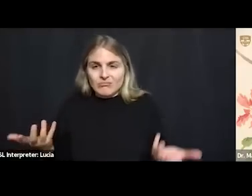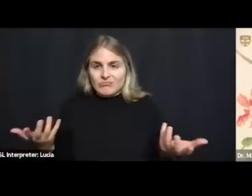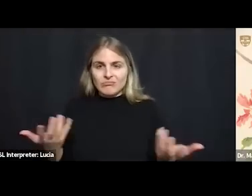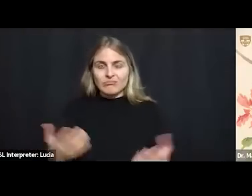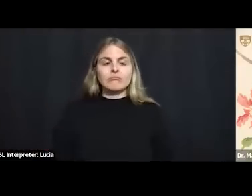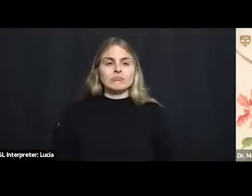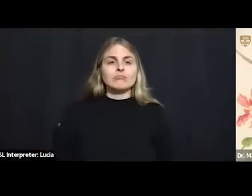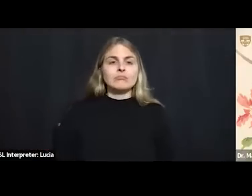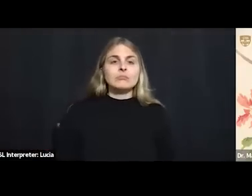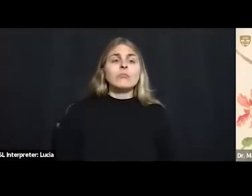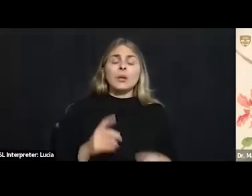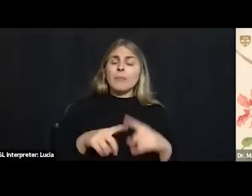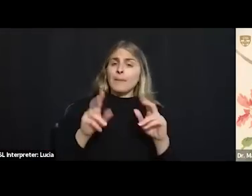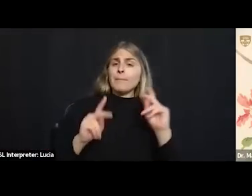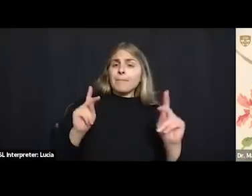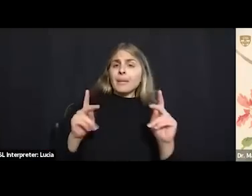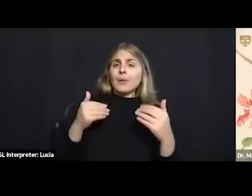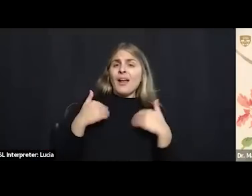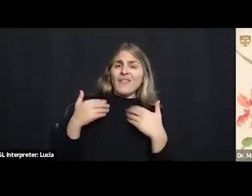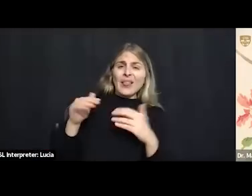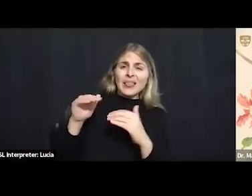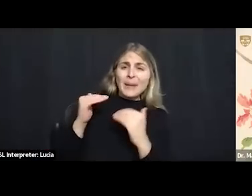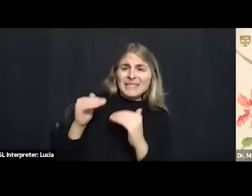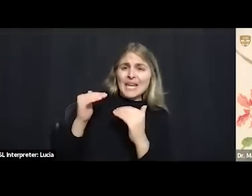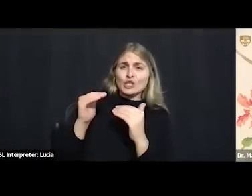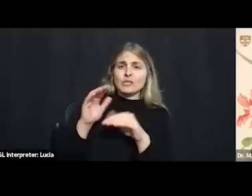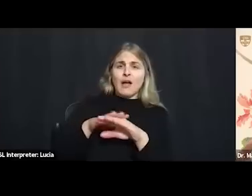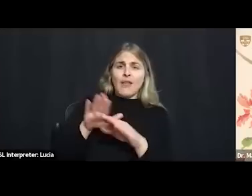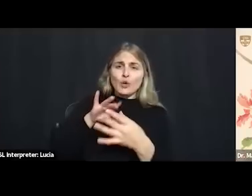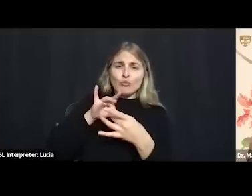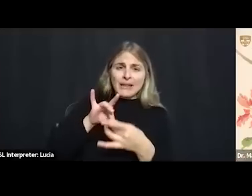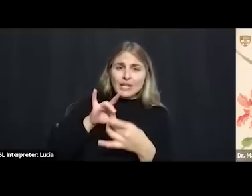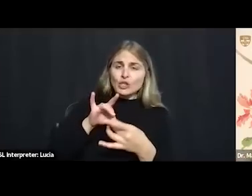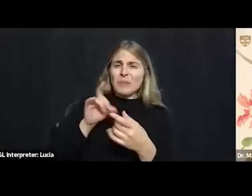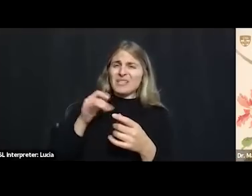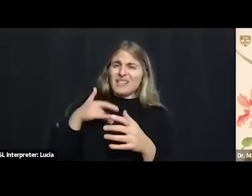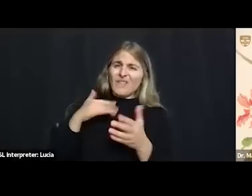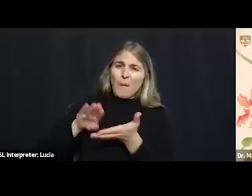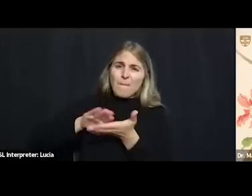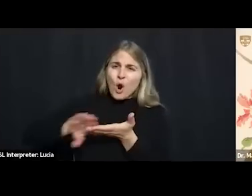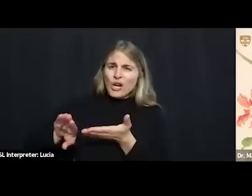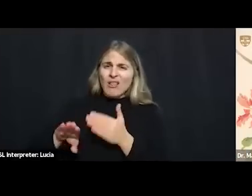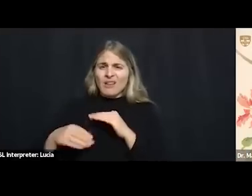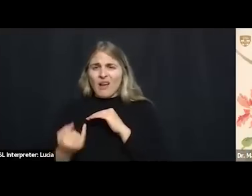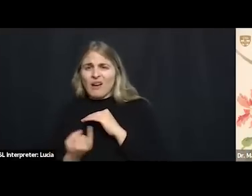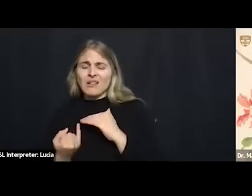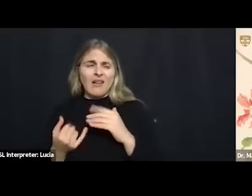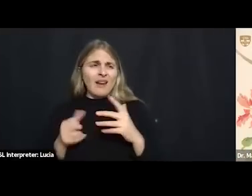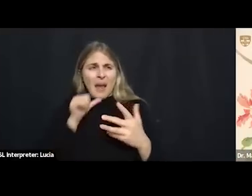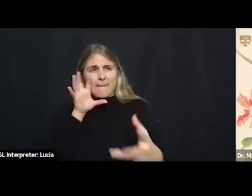Pero mientras los participantes tenían limitaciones en las relaciones que podían establecer debido a su marginación y rechazo de diferentes aspectos de la sociedad,